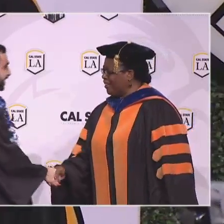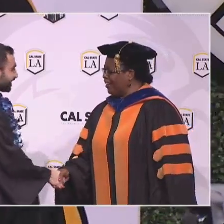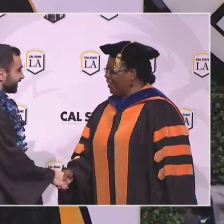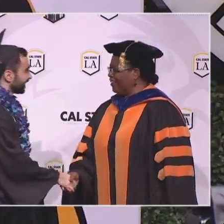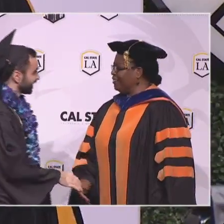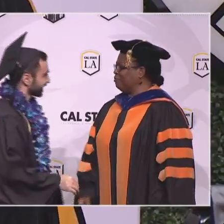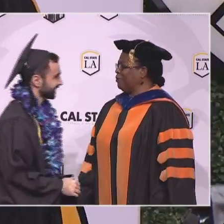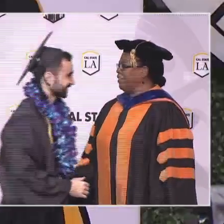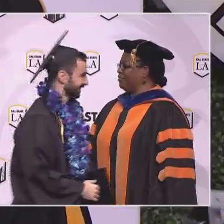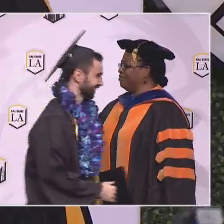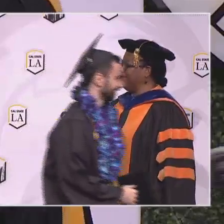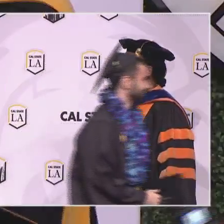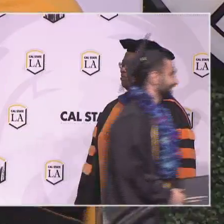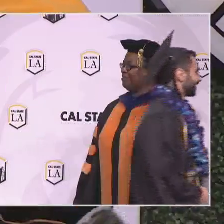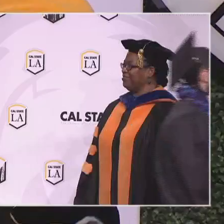[READING NAMES]